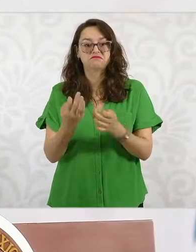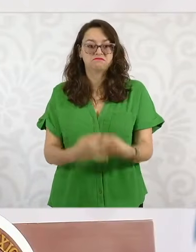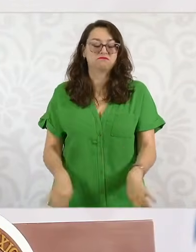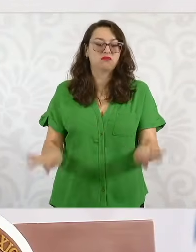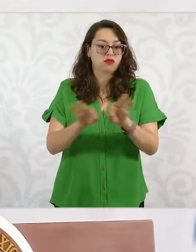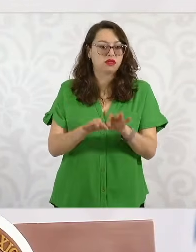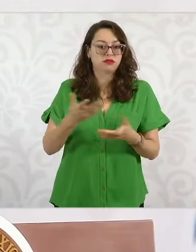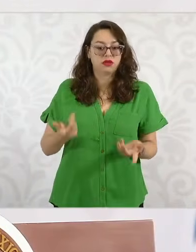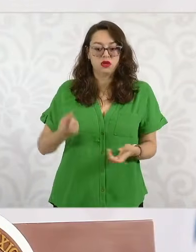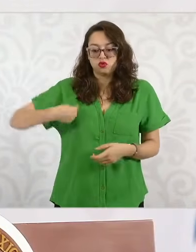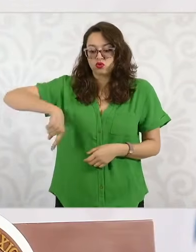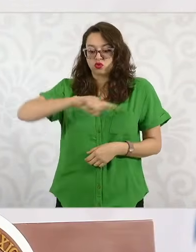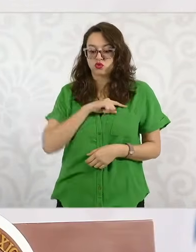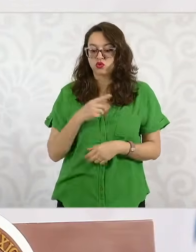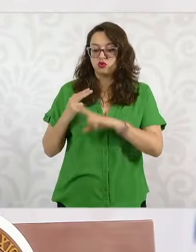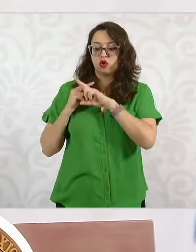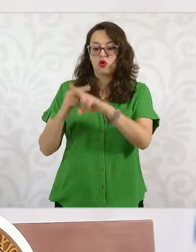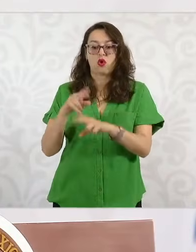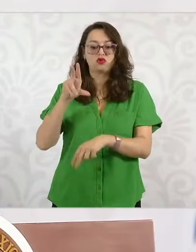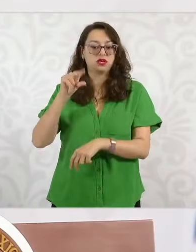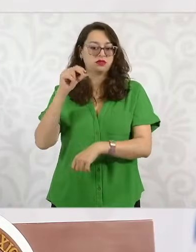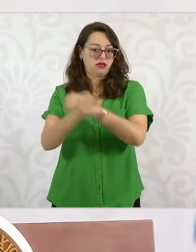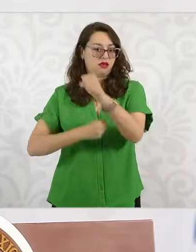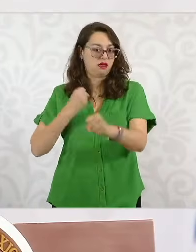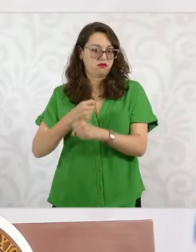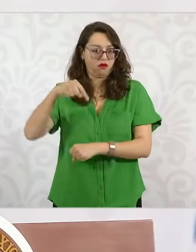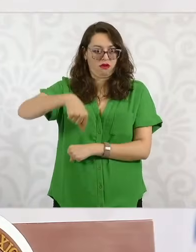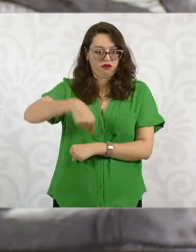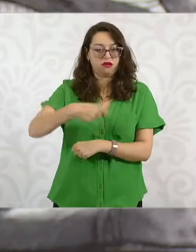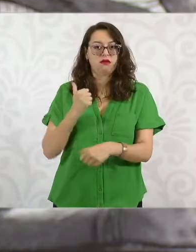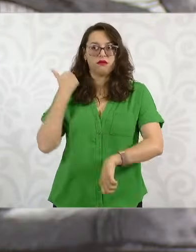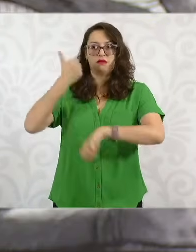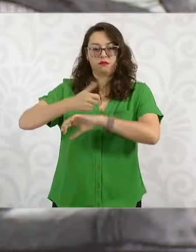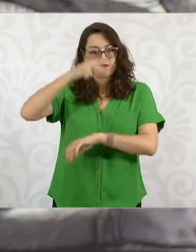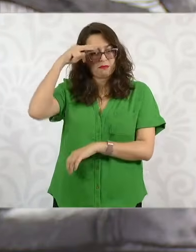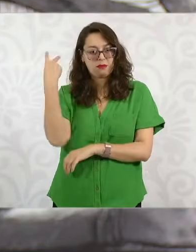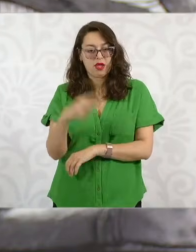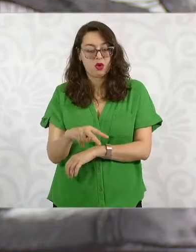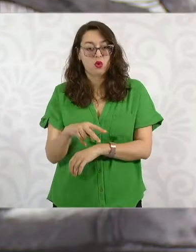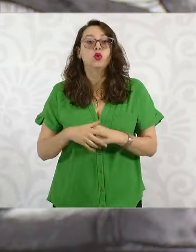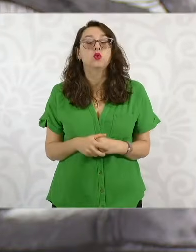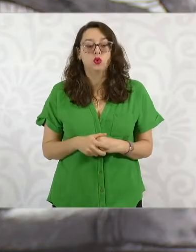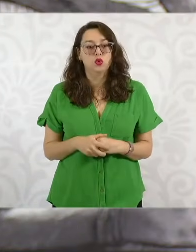celebramos nuestro 80 aniversario en el país. En un momento tan significativo para nuestra compañía